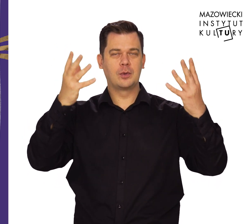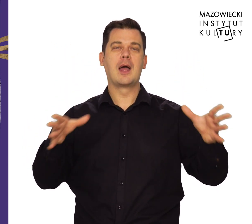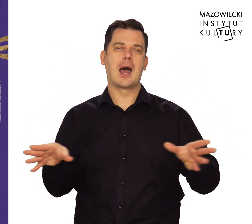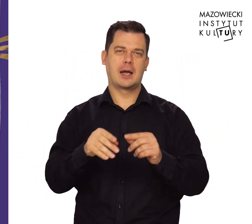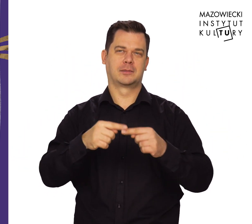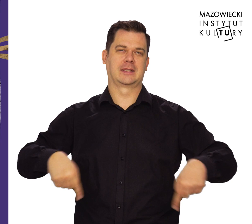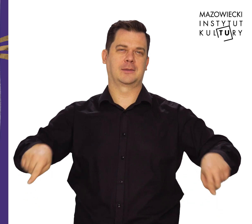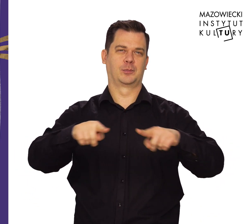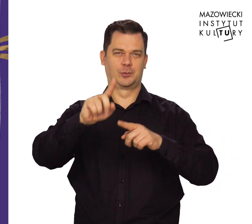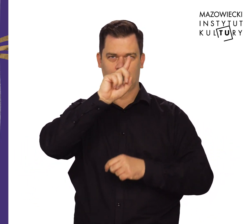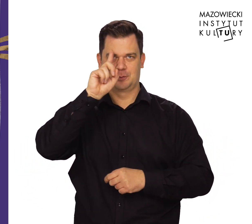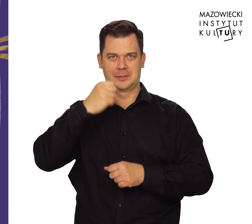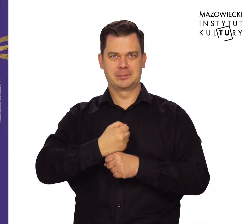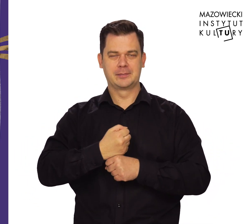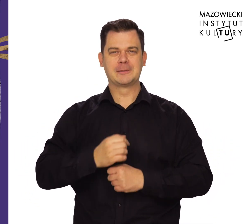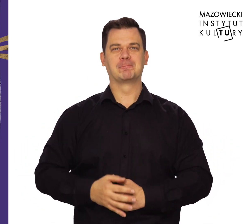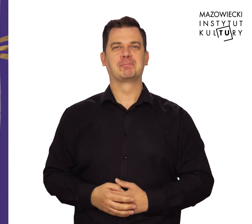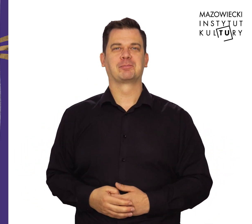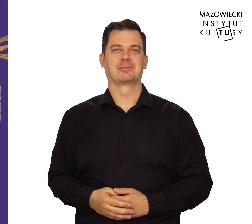wraz z Zespołem.